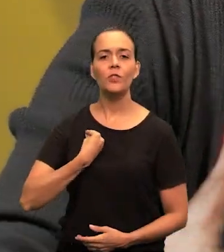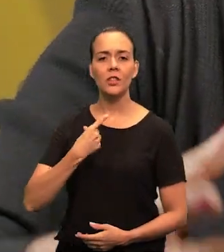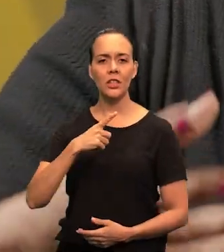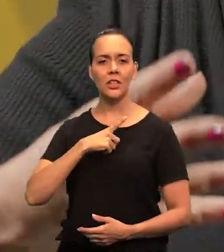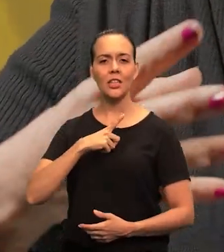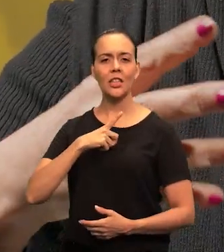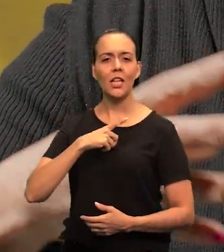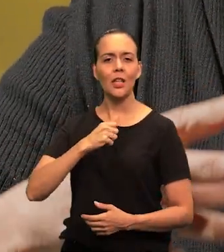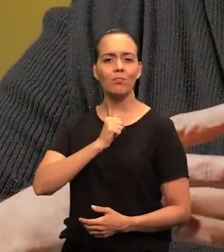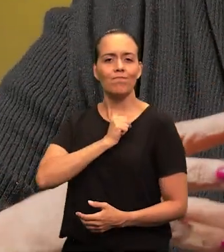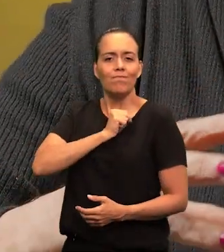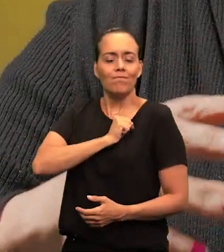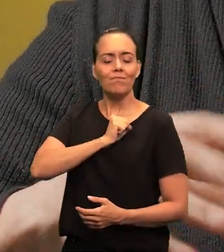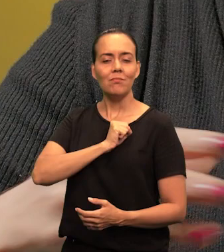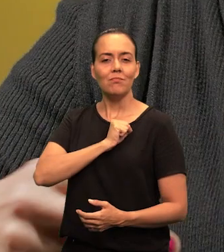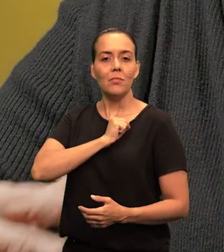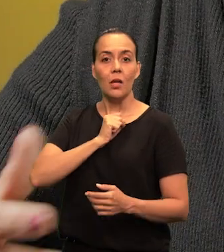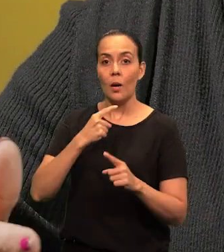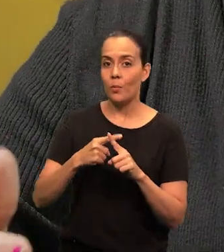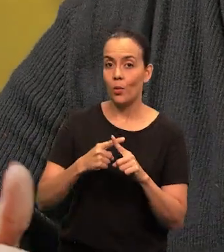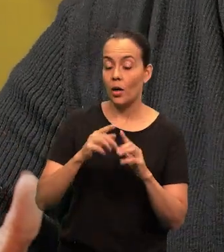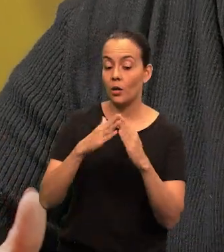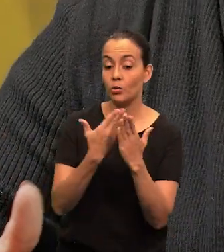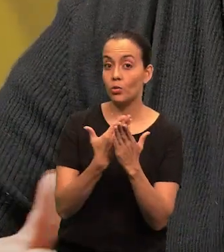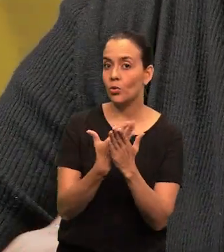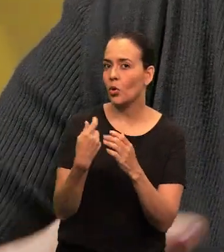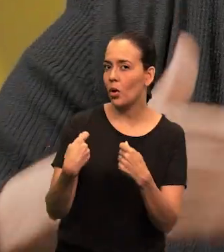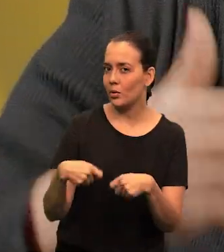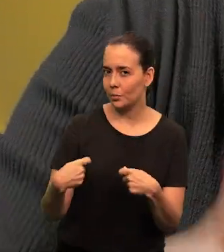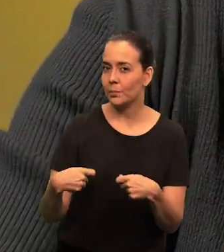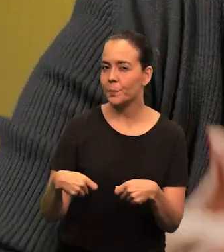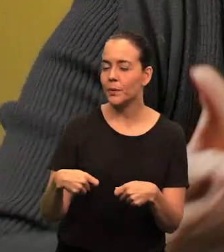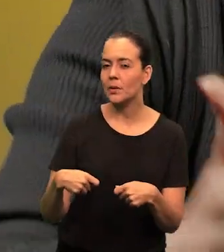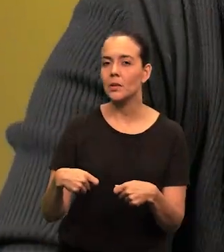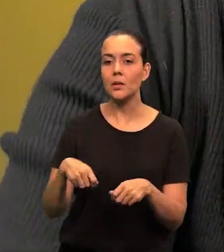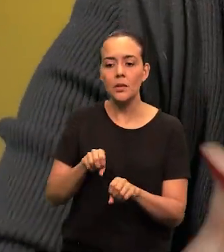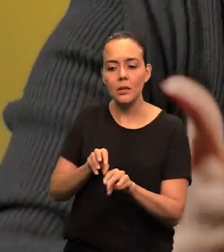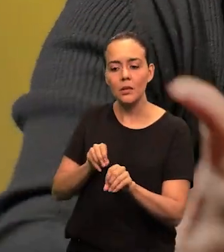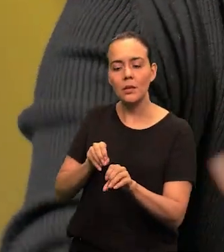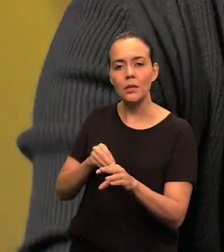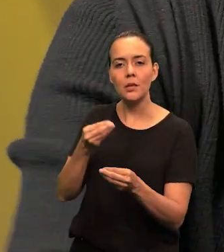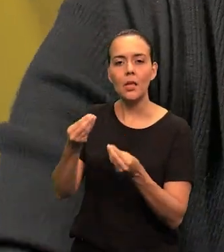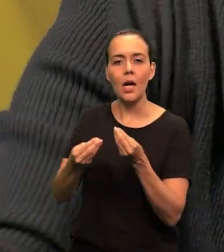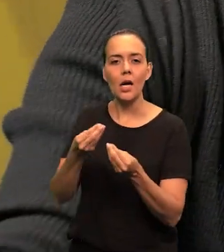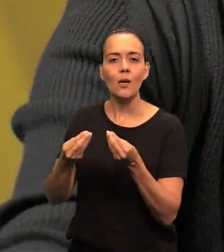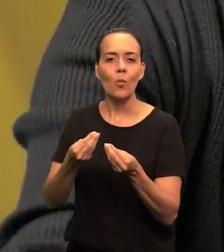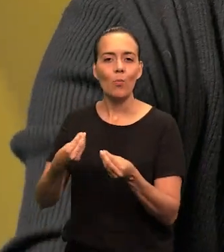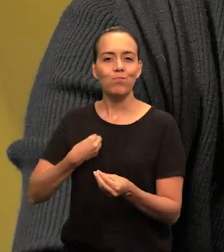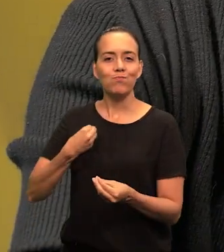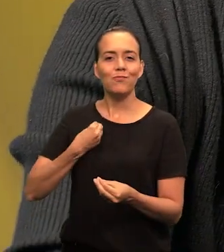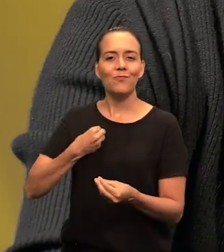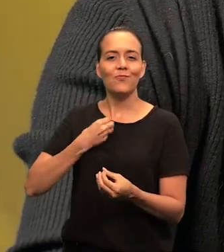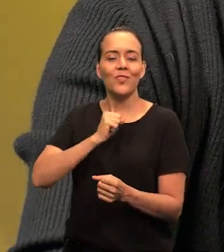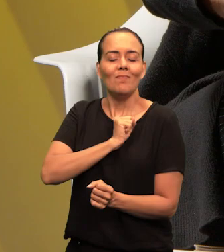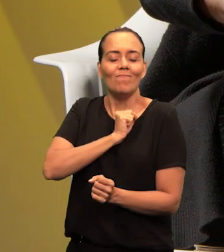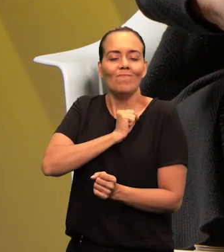Nós tínhamos que estudar nas nossas escolas para sermos pessoas pulsantes, tanto quanto a vida é pulsante.